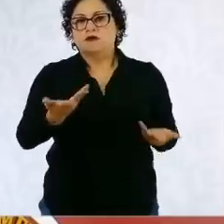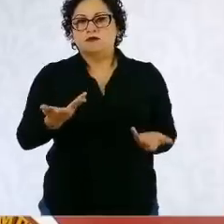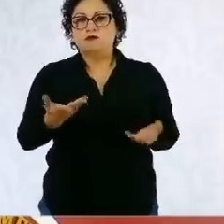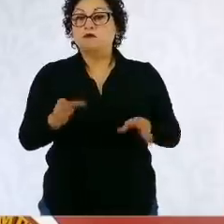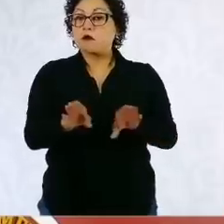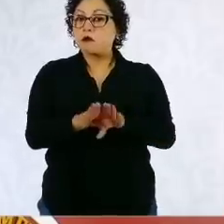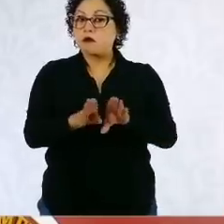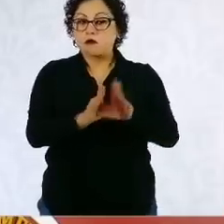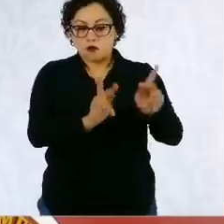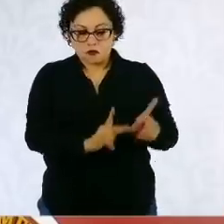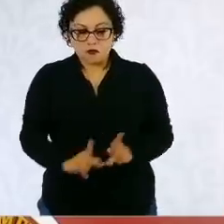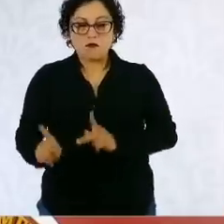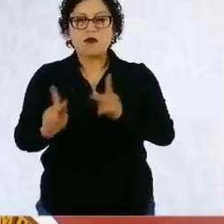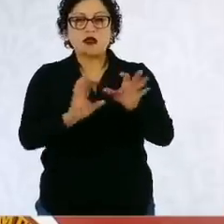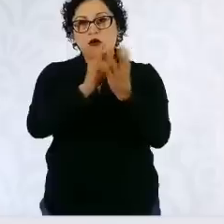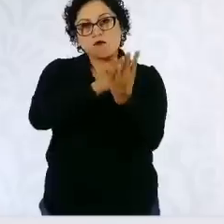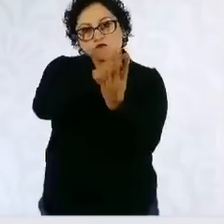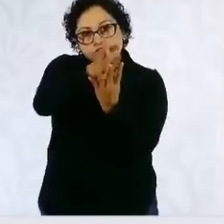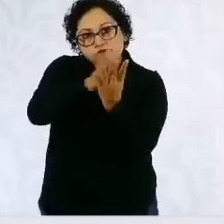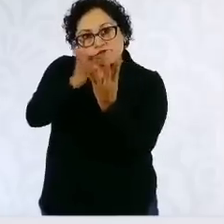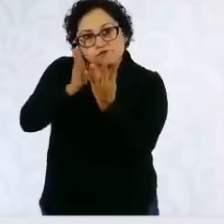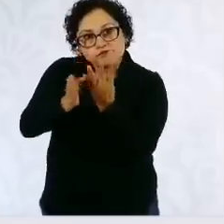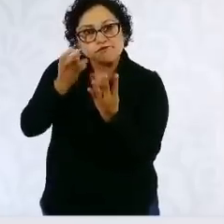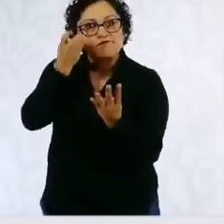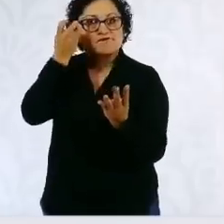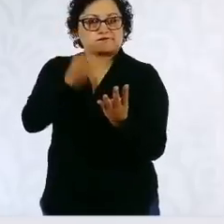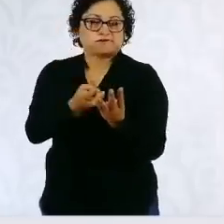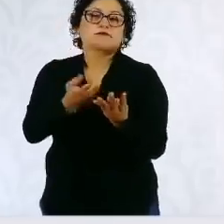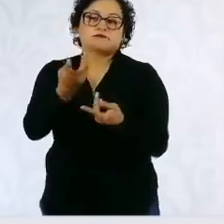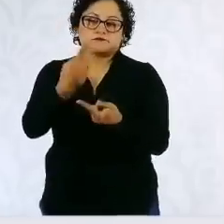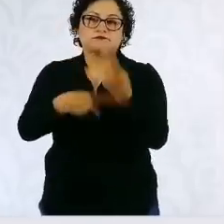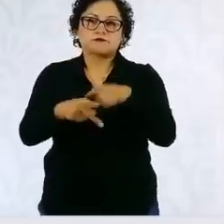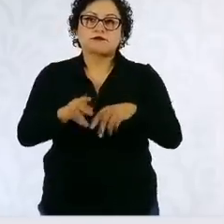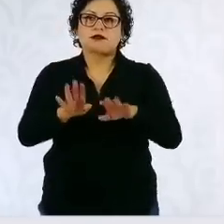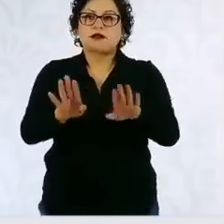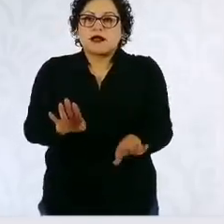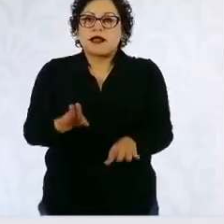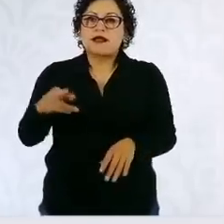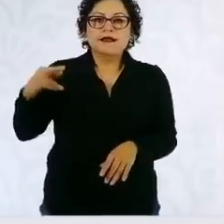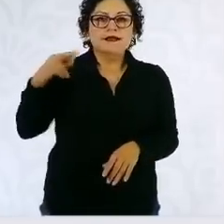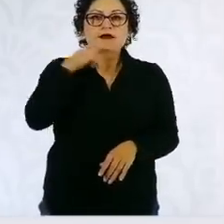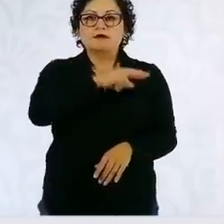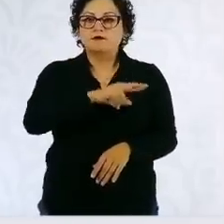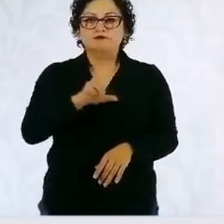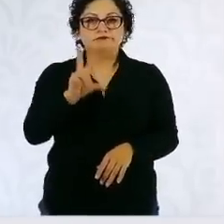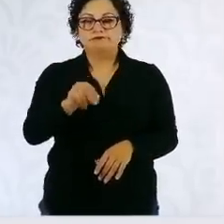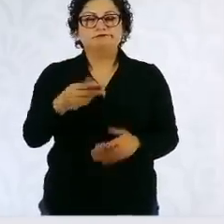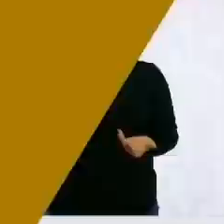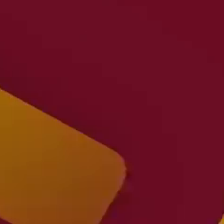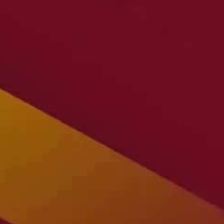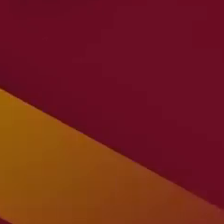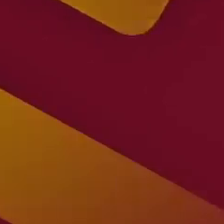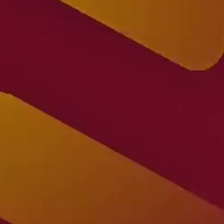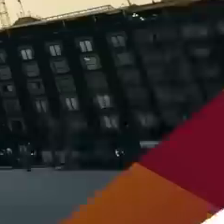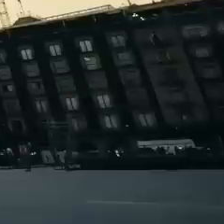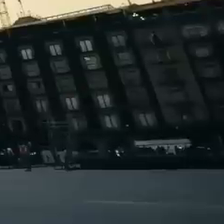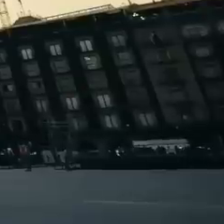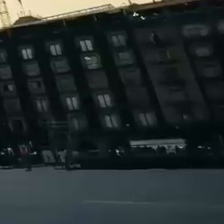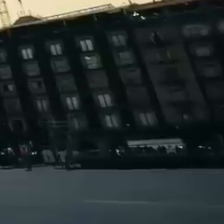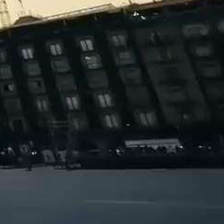hemos estado hablando no es de un día para otro pero se van a notar los resultados estas cifras